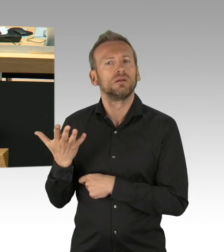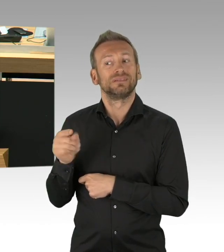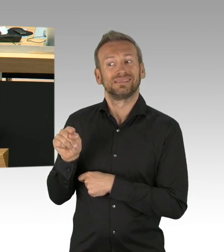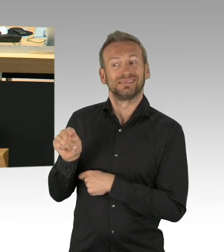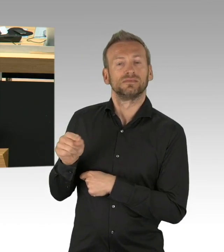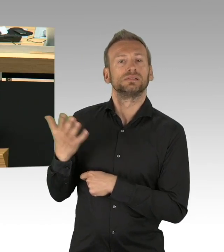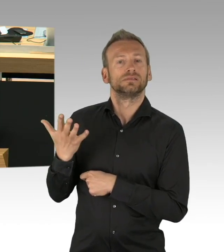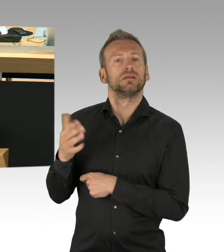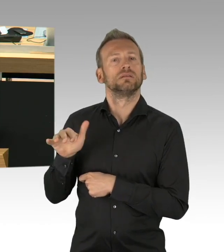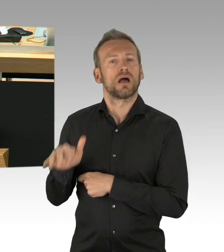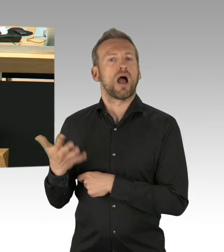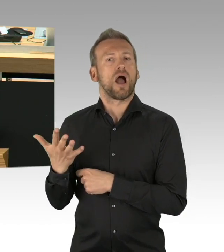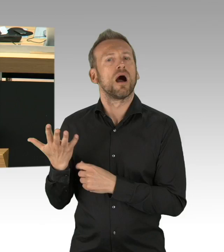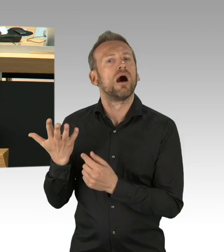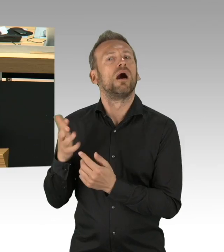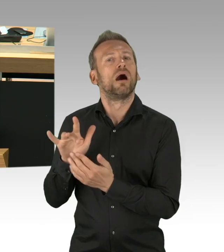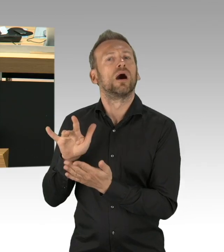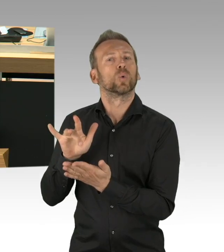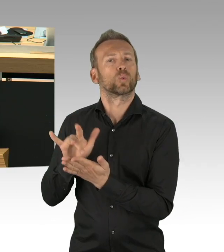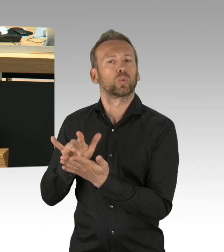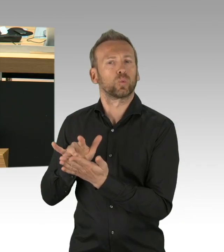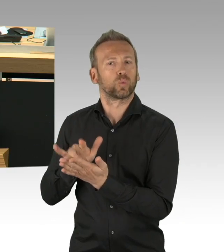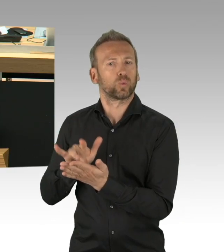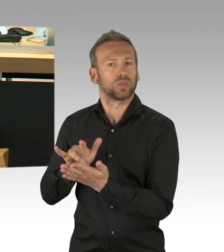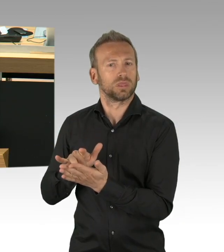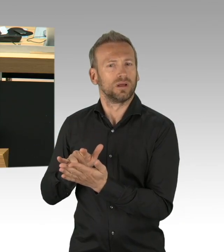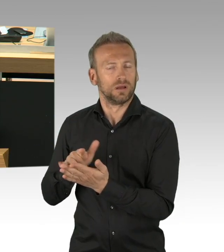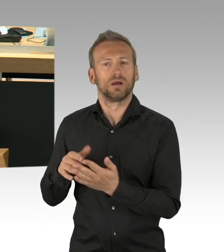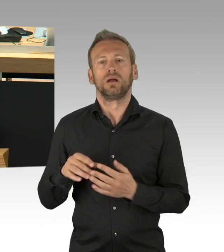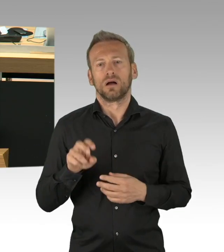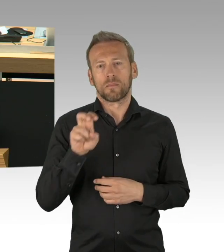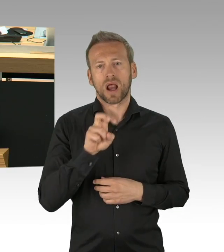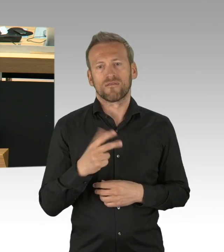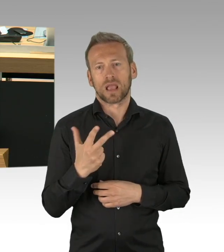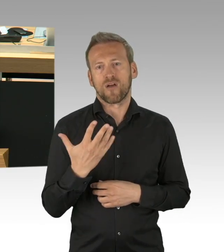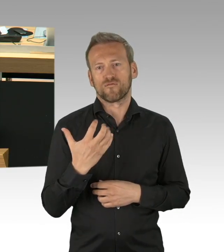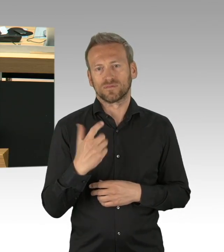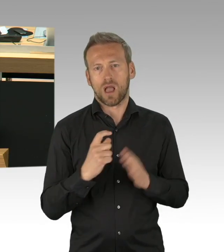ein Zustand, dass Rechtsverordnungen an Parlamenten vorbei erlassen werden und Gültigkeit haben,